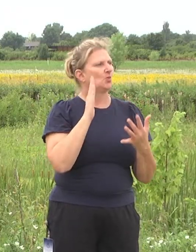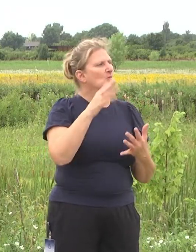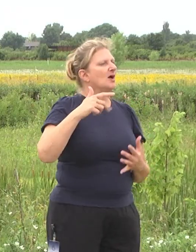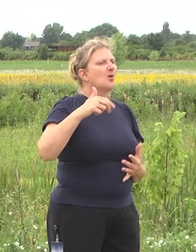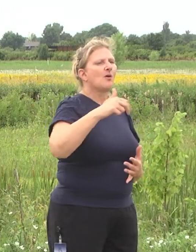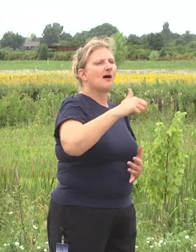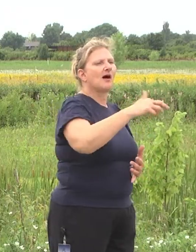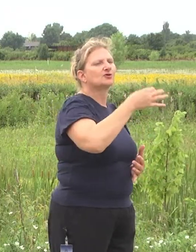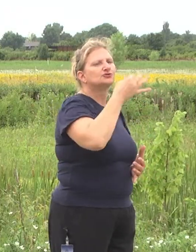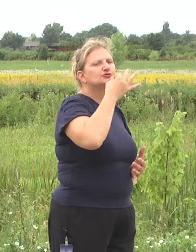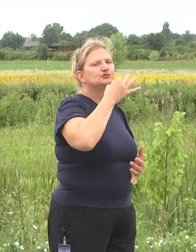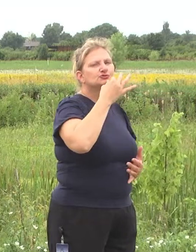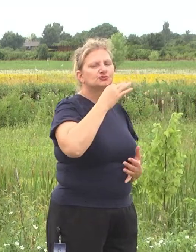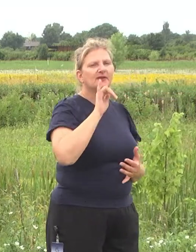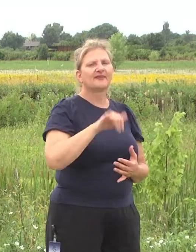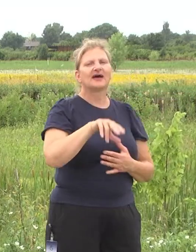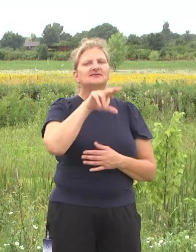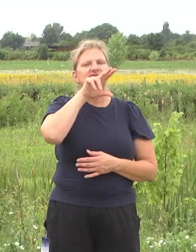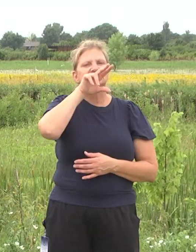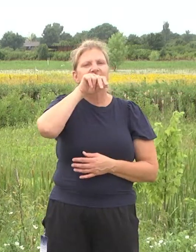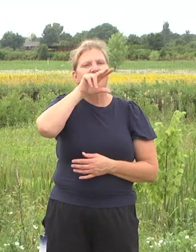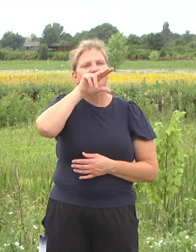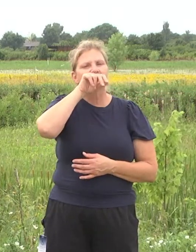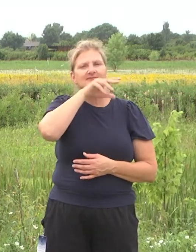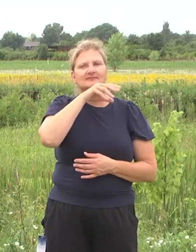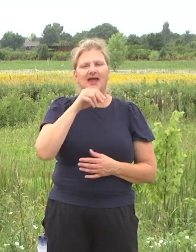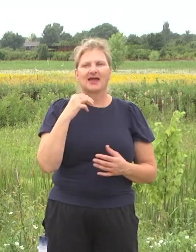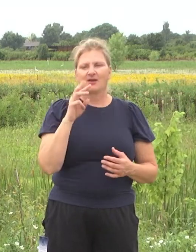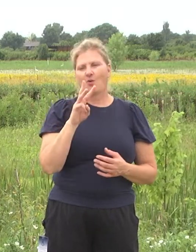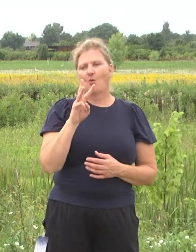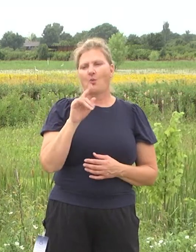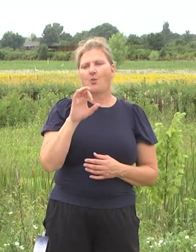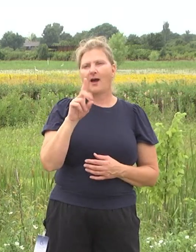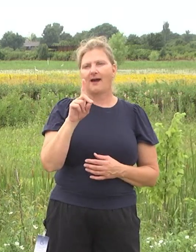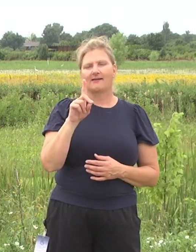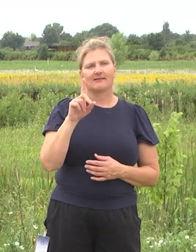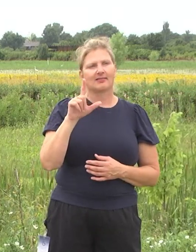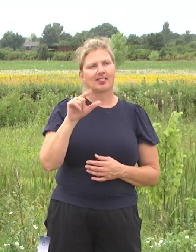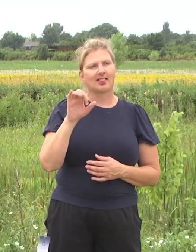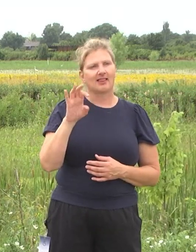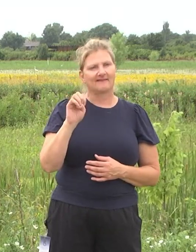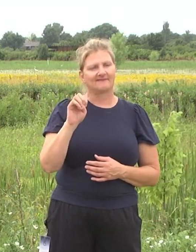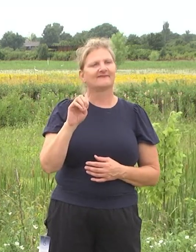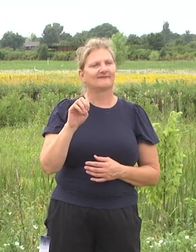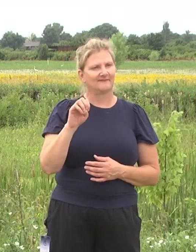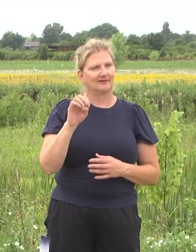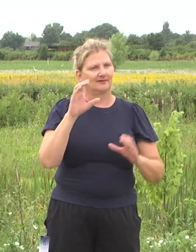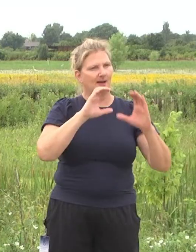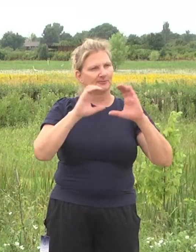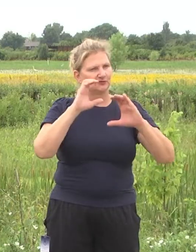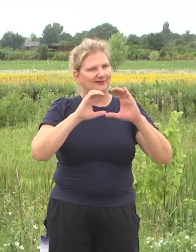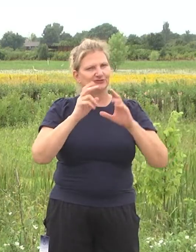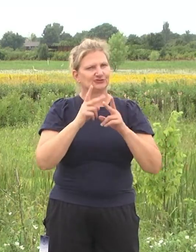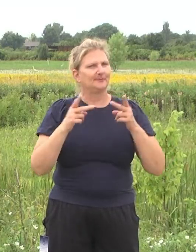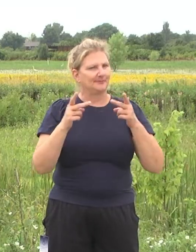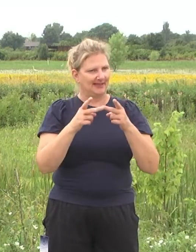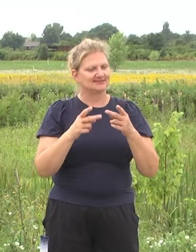, es el mirador de patos y fauna silvestre, que visitaremos pronto. Se basó en que hay